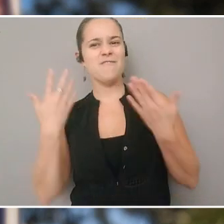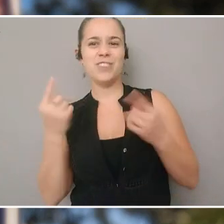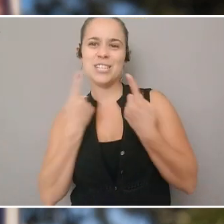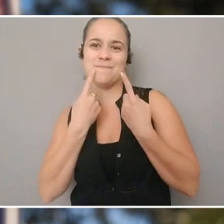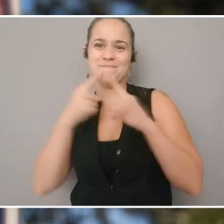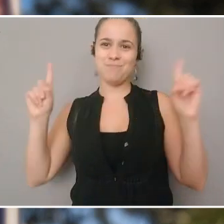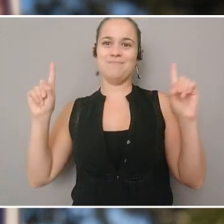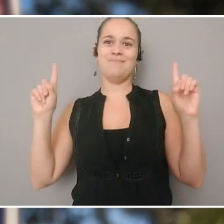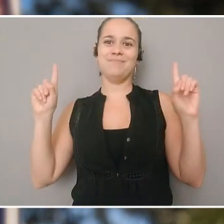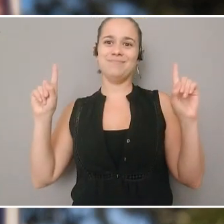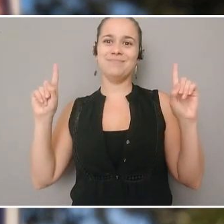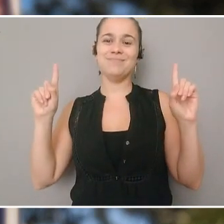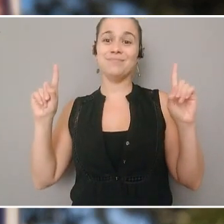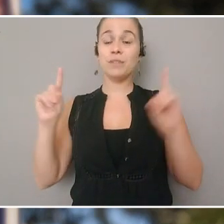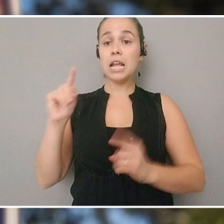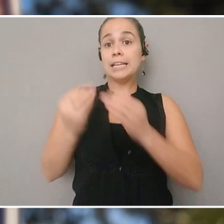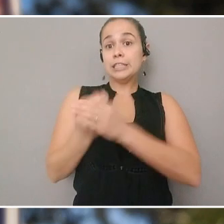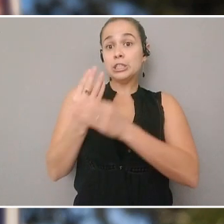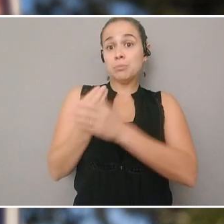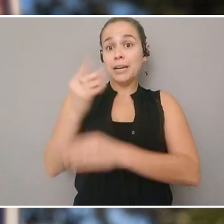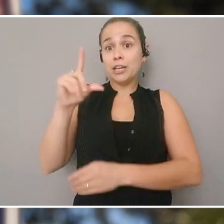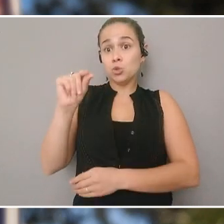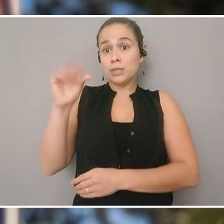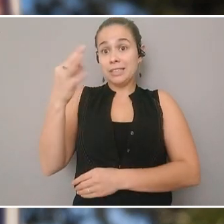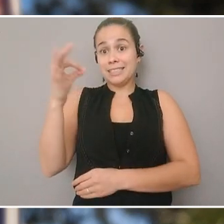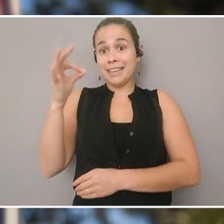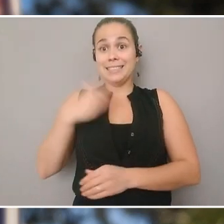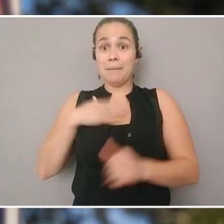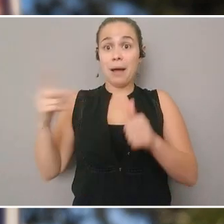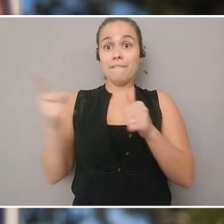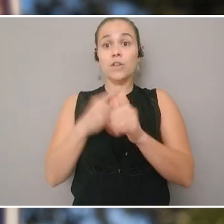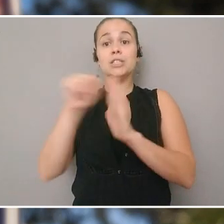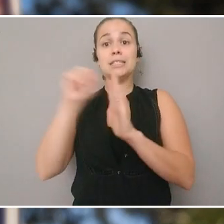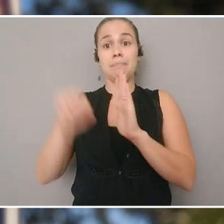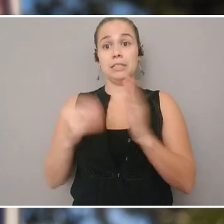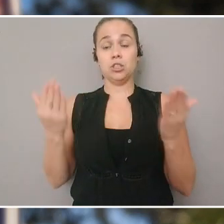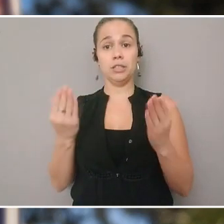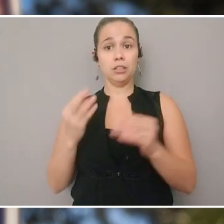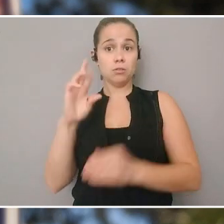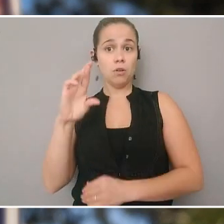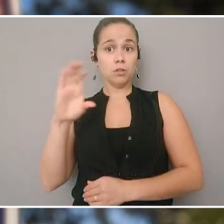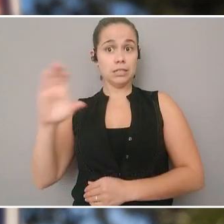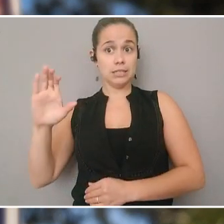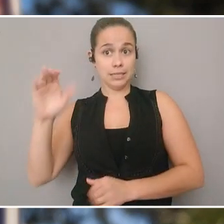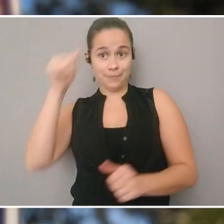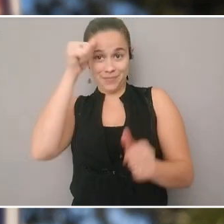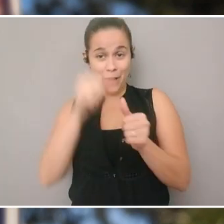La primavera de 2019 fue mi primer semestre aquí